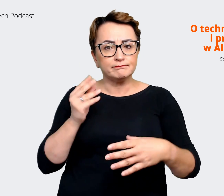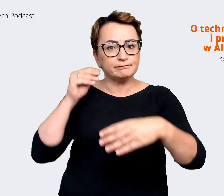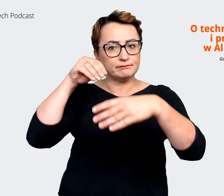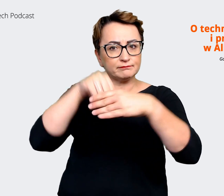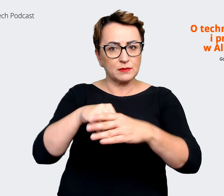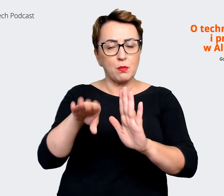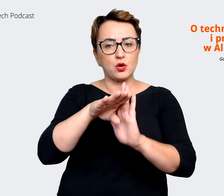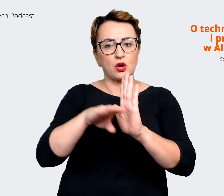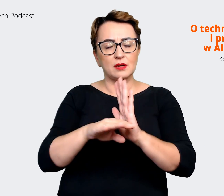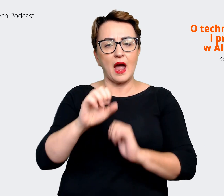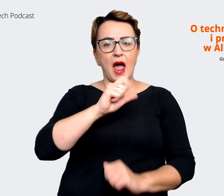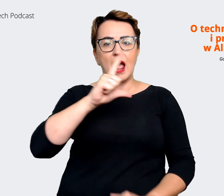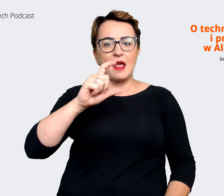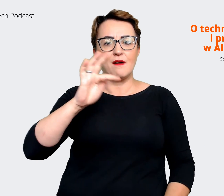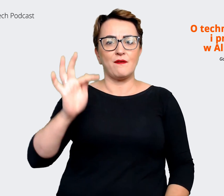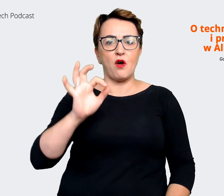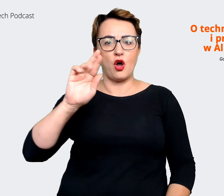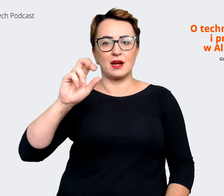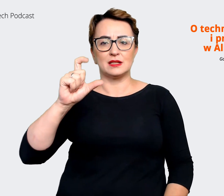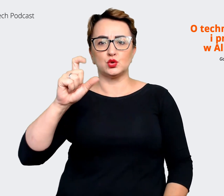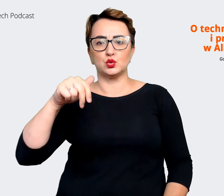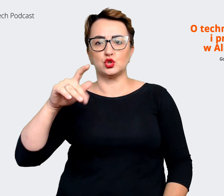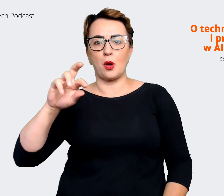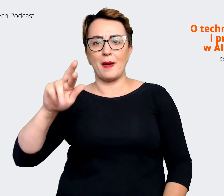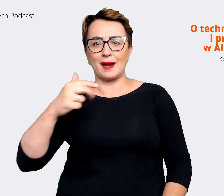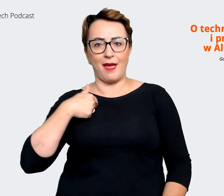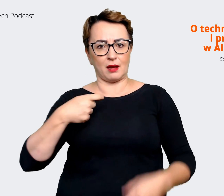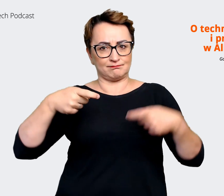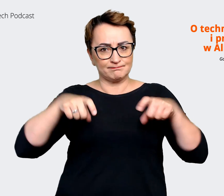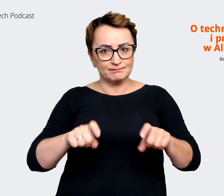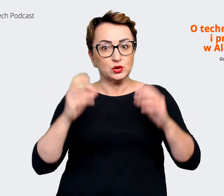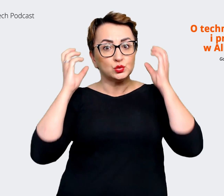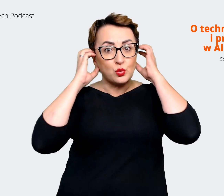All for Customer, gdzie mogłem posiedzieć na słuchawce w dziale obsługi klienta, gdzie mogę